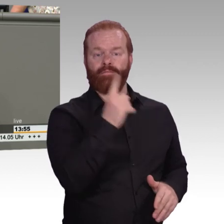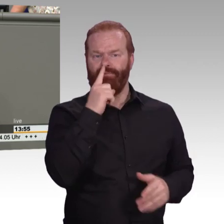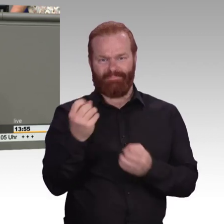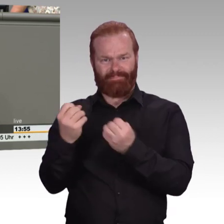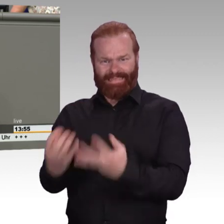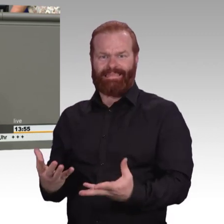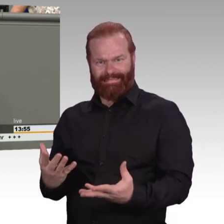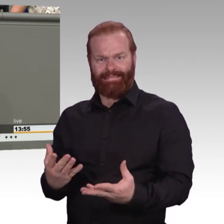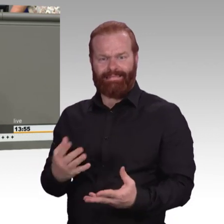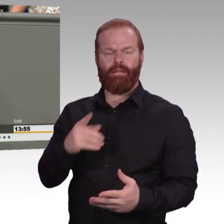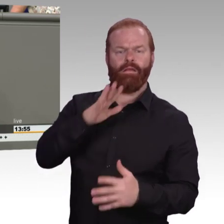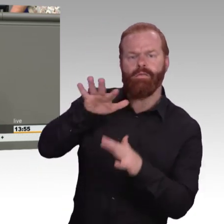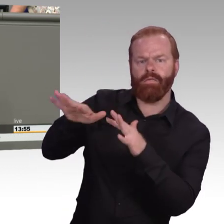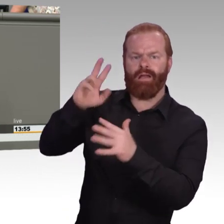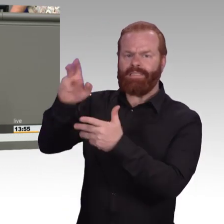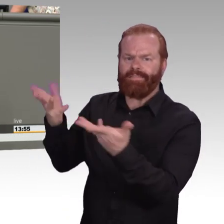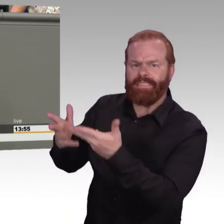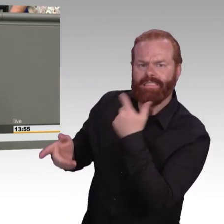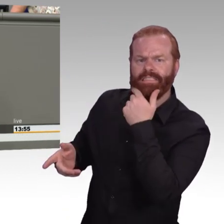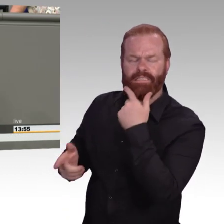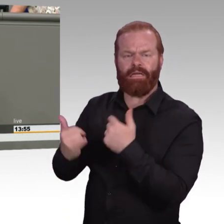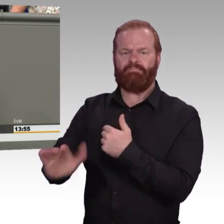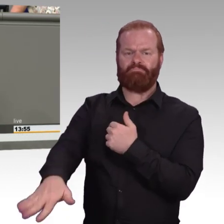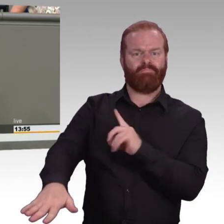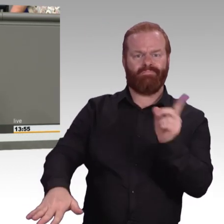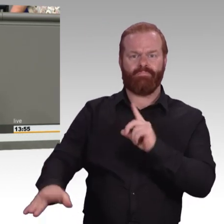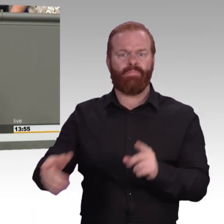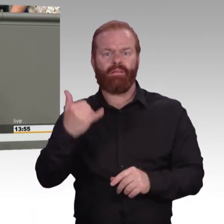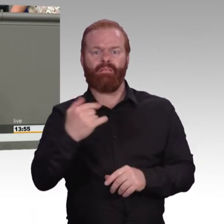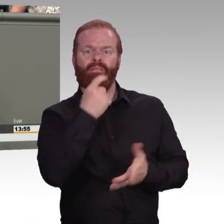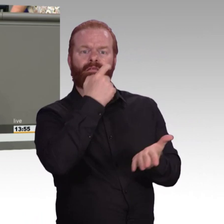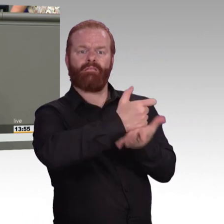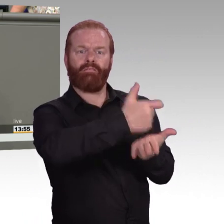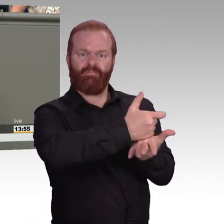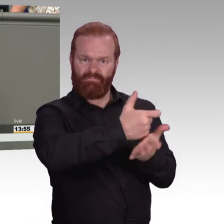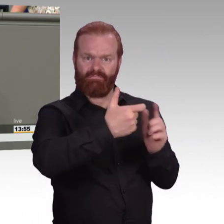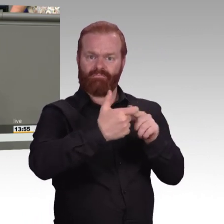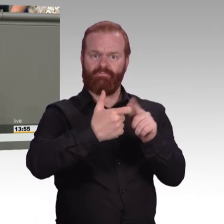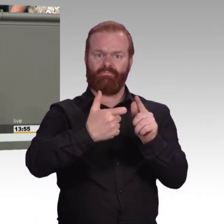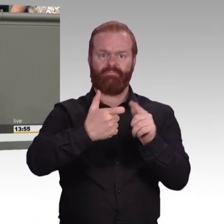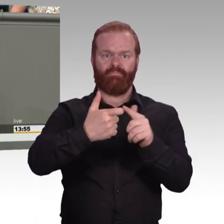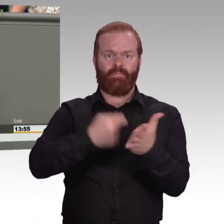(Beifall) die Eltern! Denn sie sind die Sachwalter der Rechte ihres Kindes